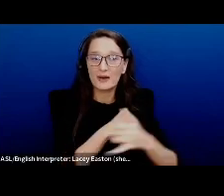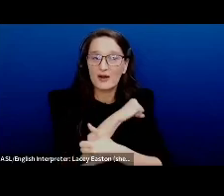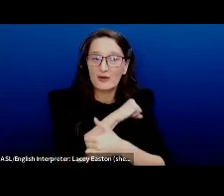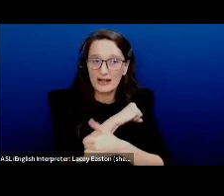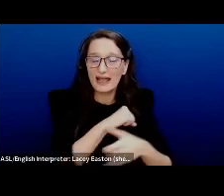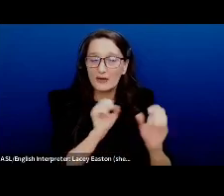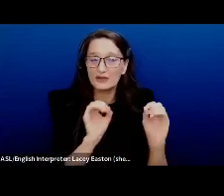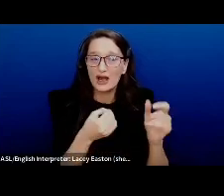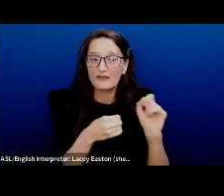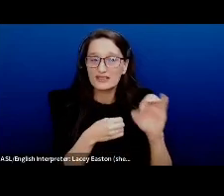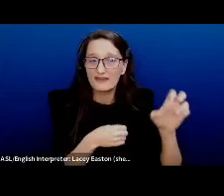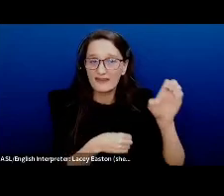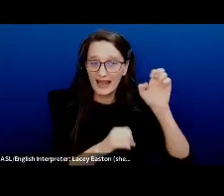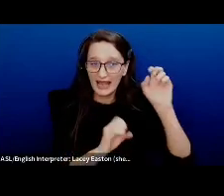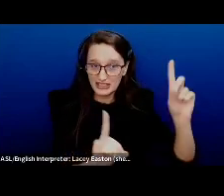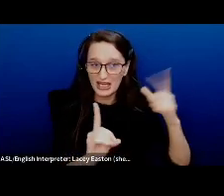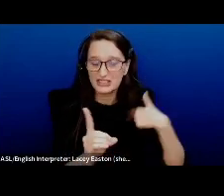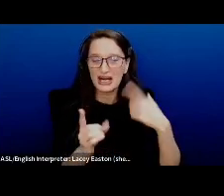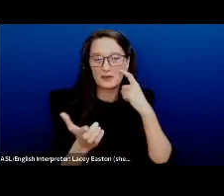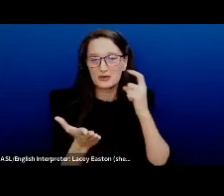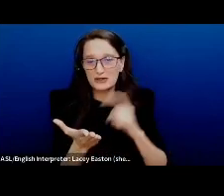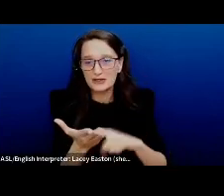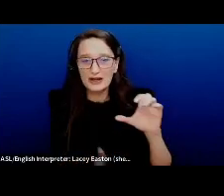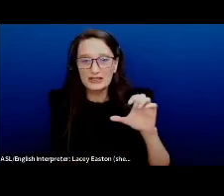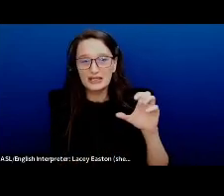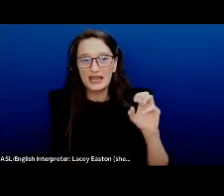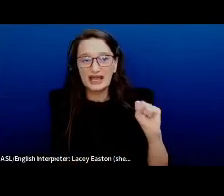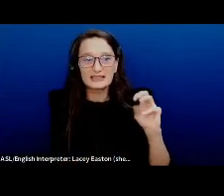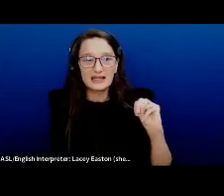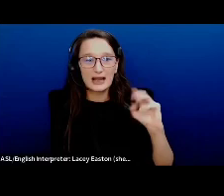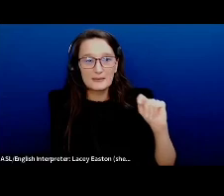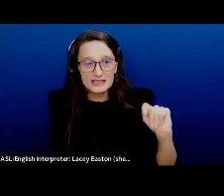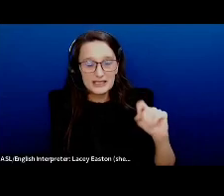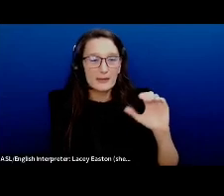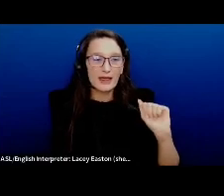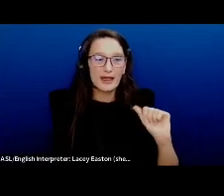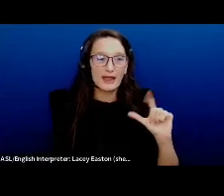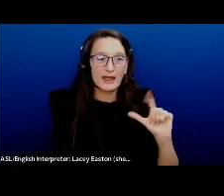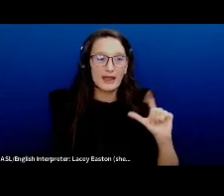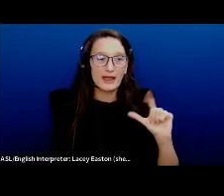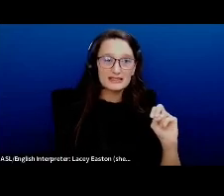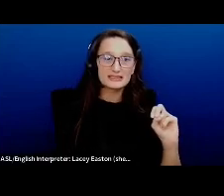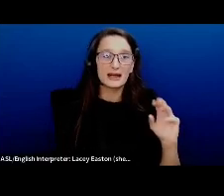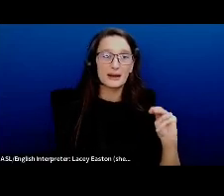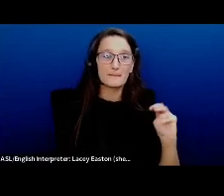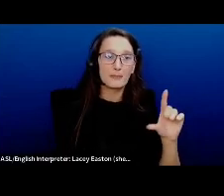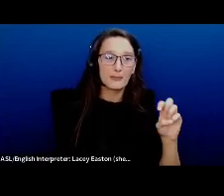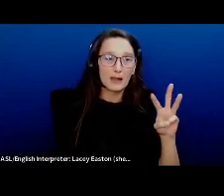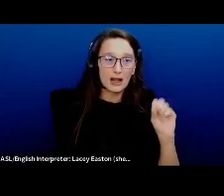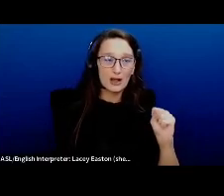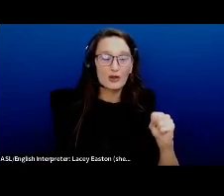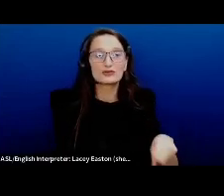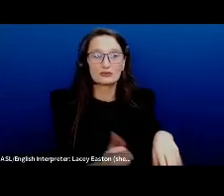agradecer al equipo de CSMT, a Allison Mello, a la Escuela para Ciegos y a Karma Quick-Panwala de